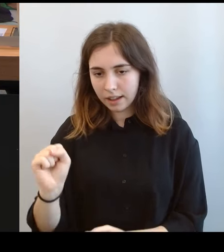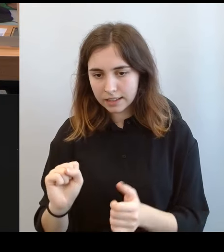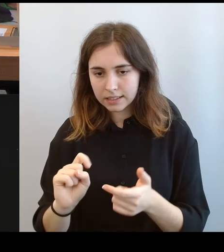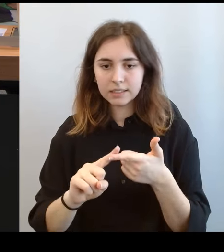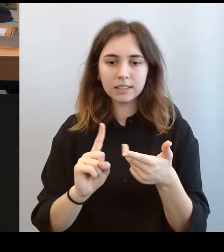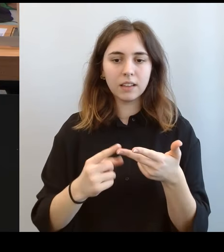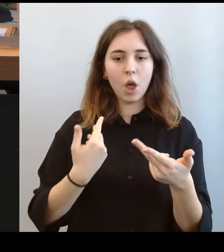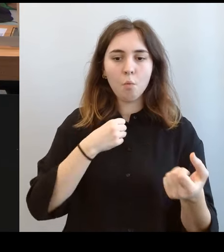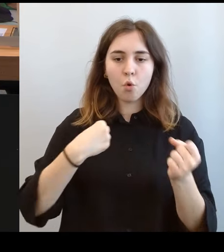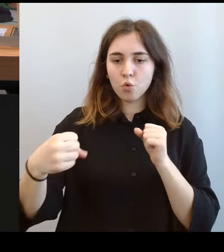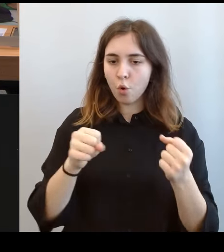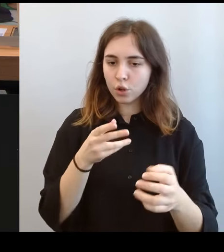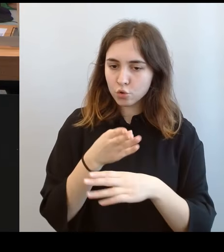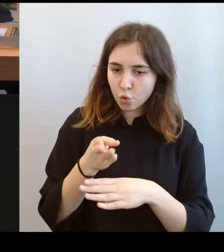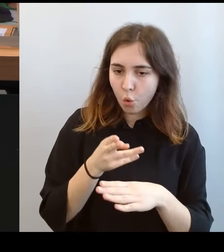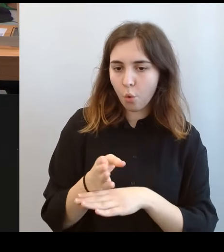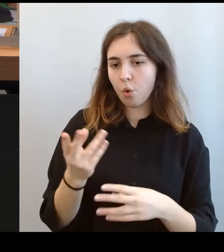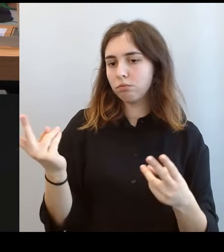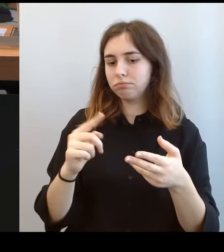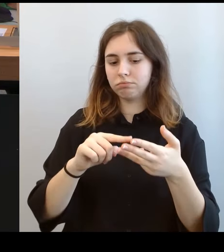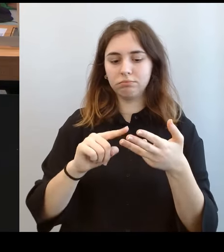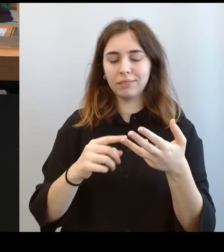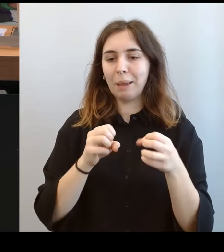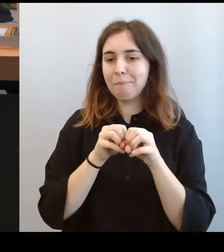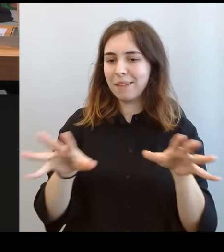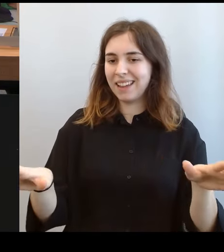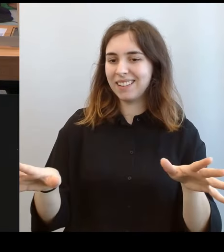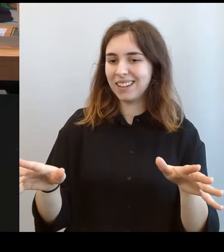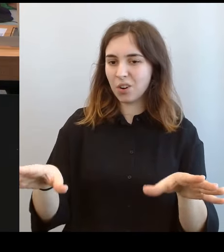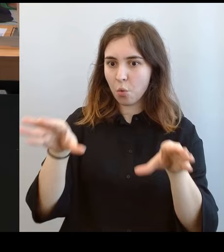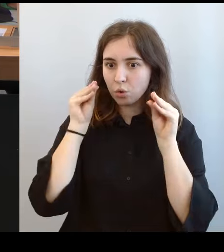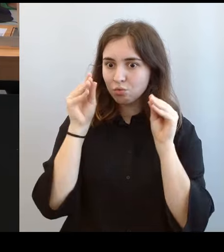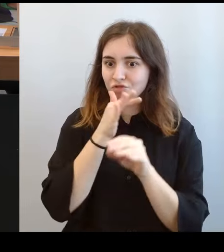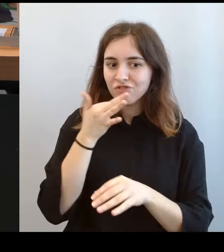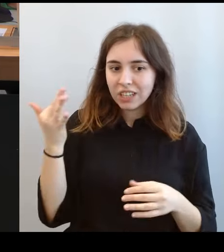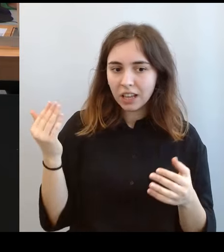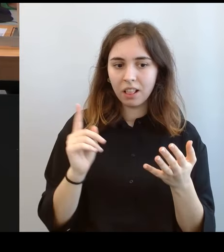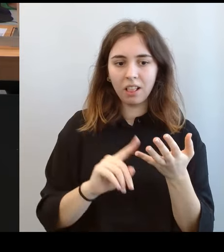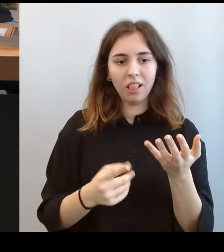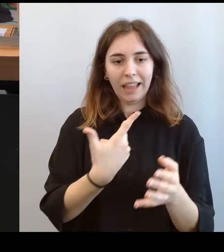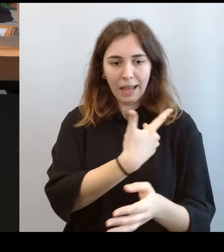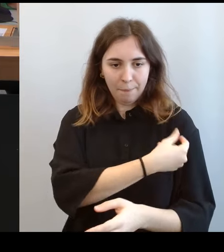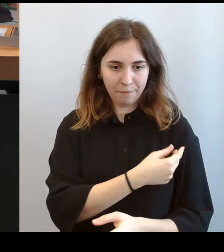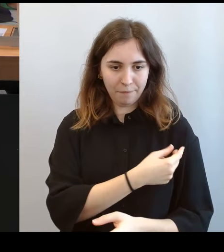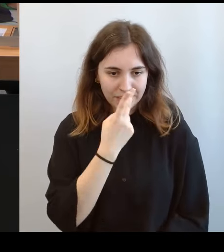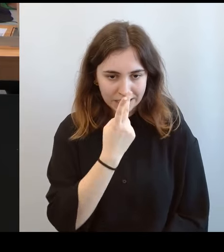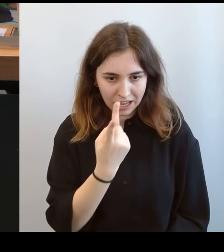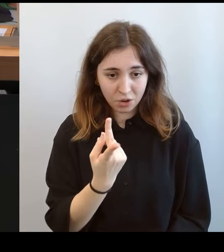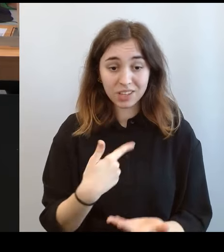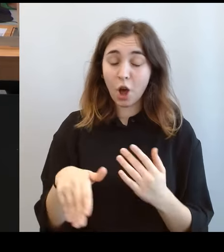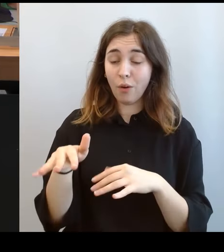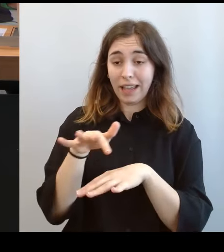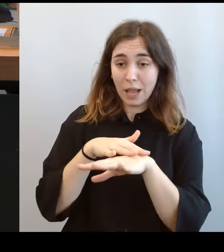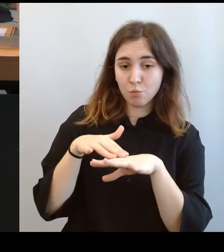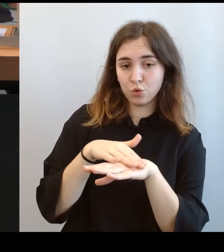Medienkonsum, zum Impfstatus und das emotionale und soziale Umfeld und auch Haltungsschäden. Auch Haltungsschäden werden